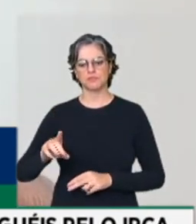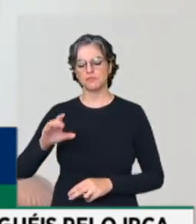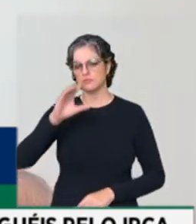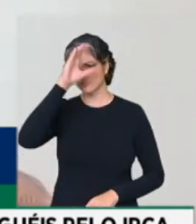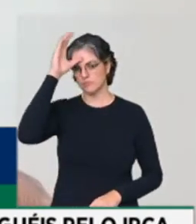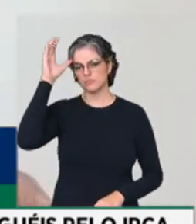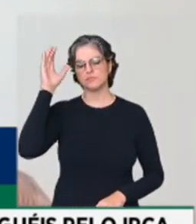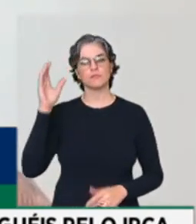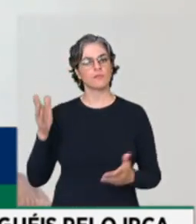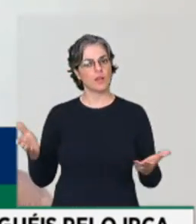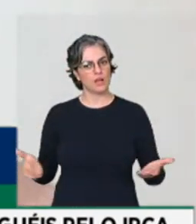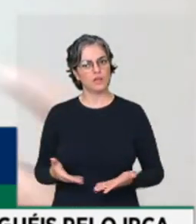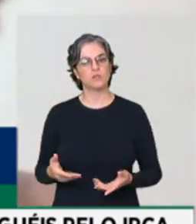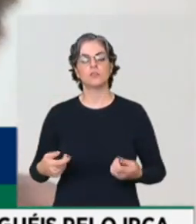POSICIONANDO E DEVE SE PÓS ASSINAR A ESTA CASA NA